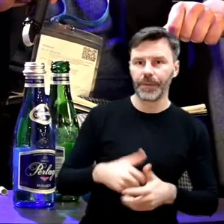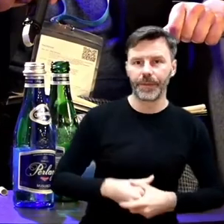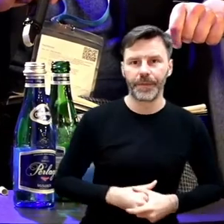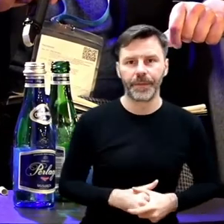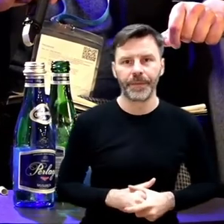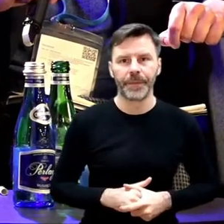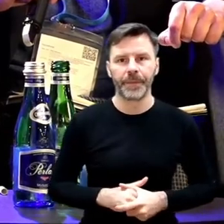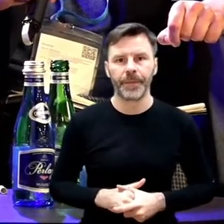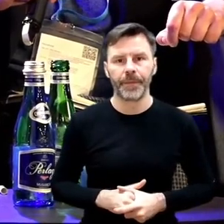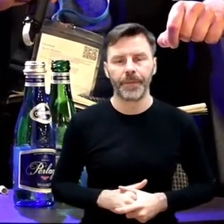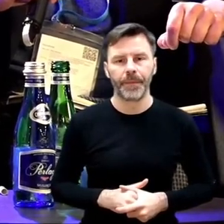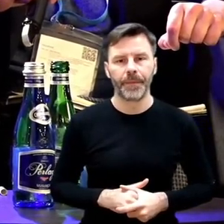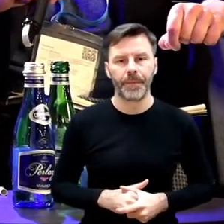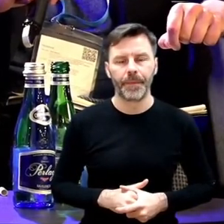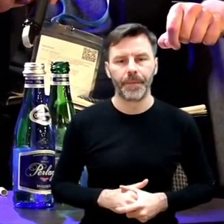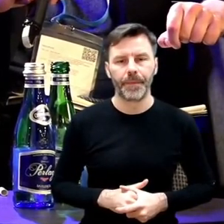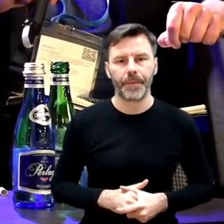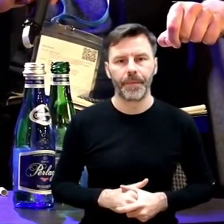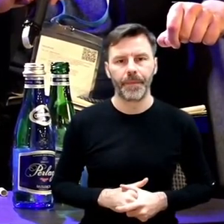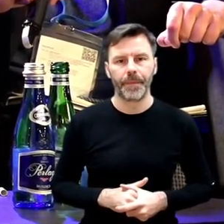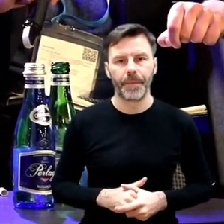Mogę powtórzyć truizmy, o których wszyscy wiemy.